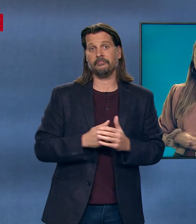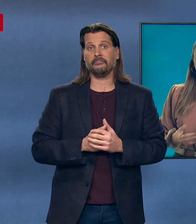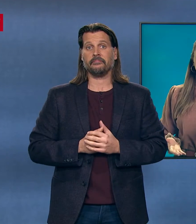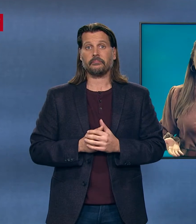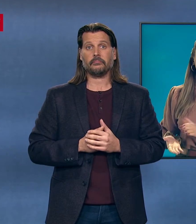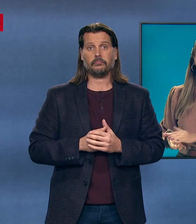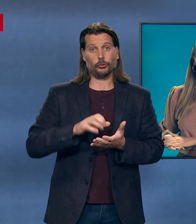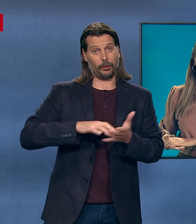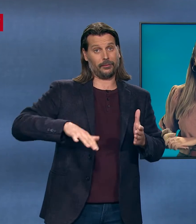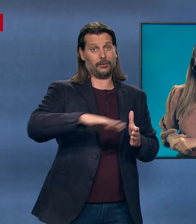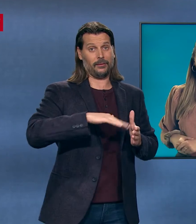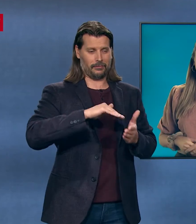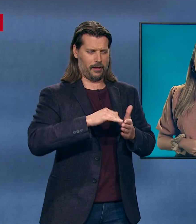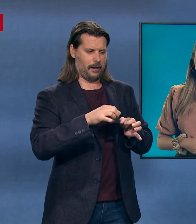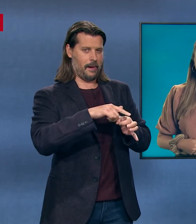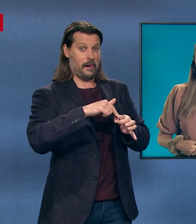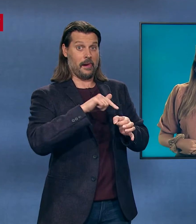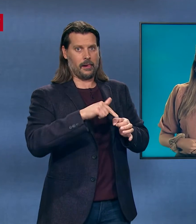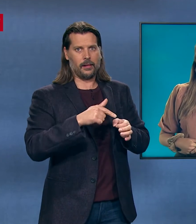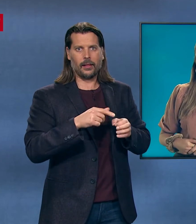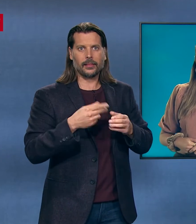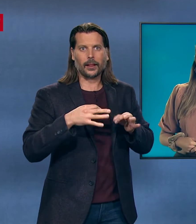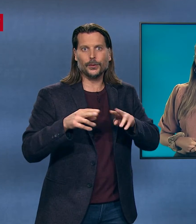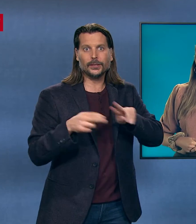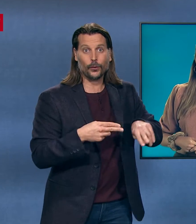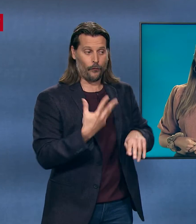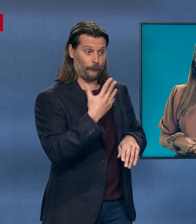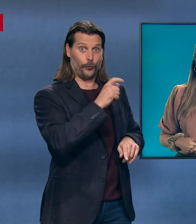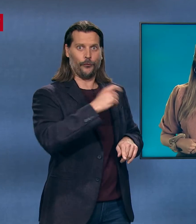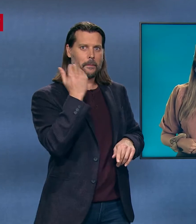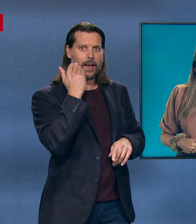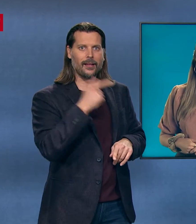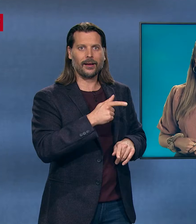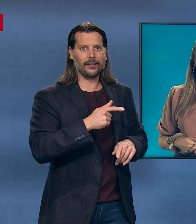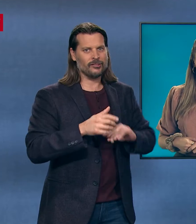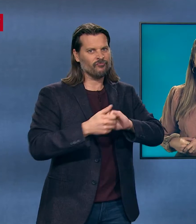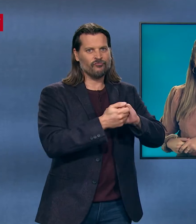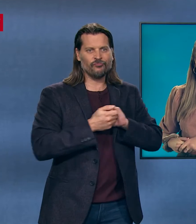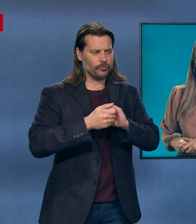Der Stadt ein Stück Natur zurückgeben - dafür setzen sich fünf Freundinnen in ihrem Quartier ein.